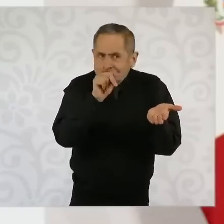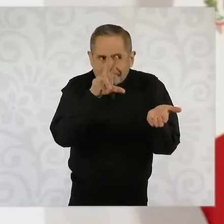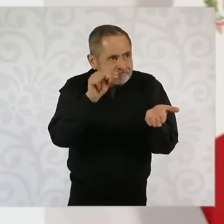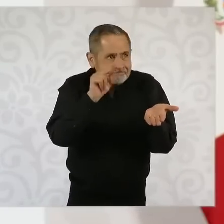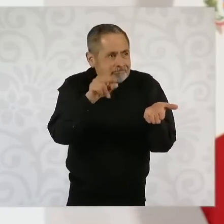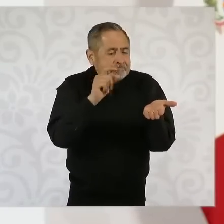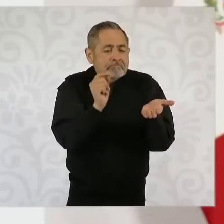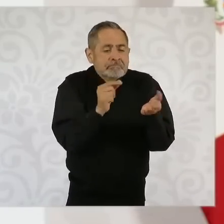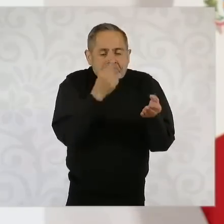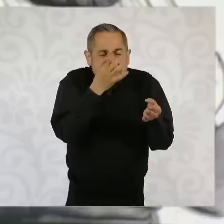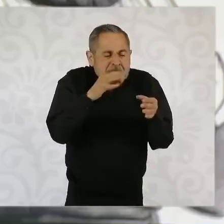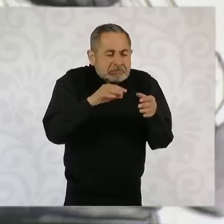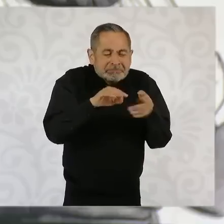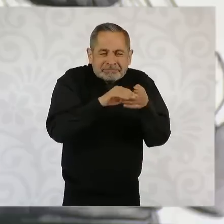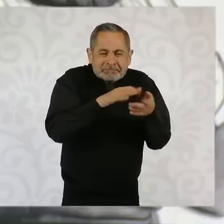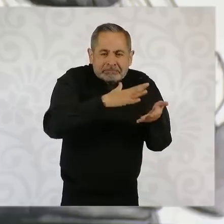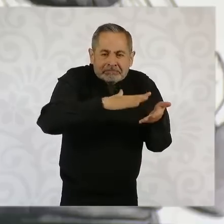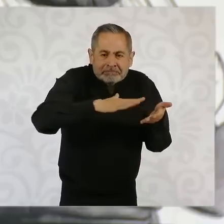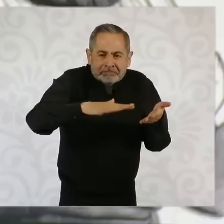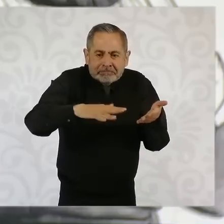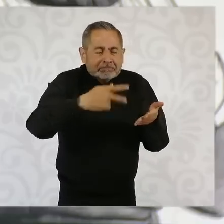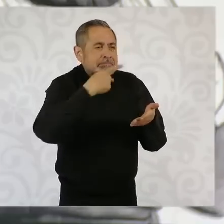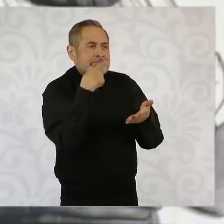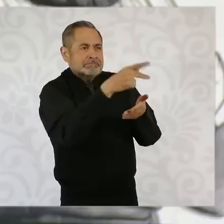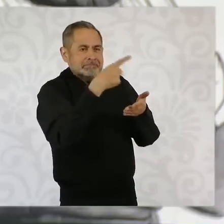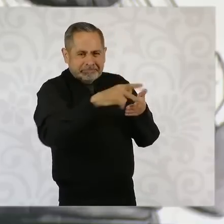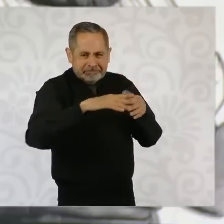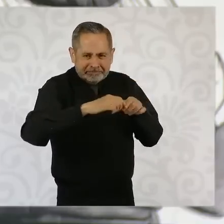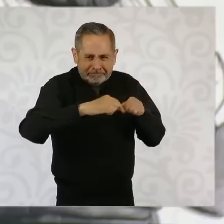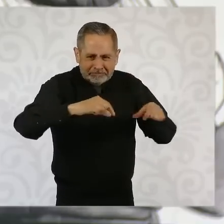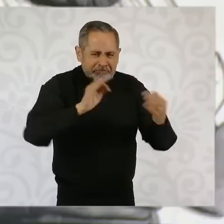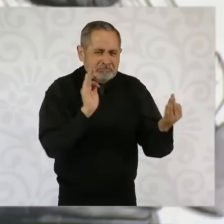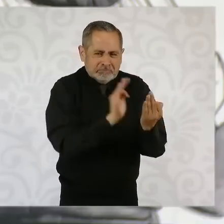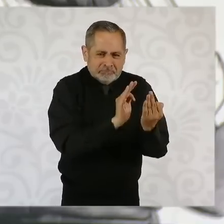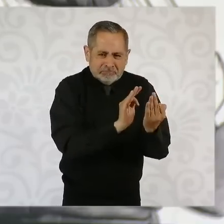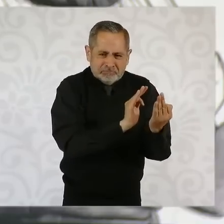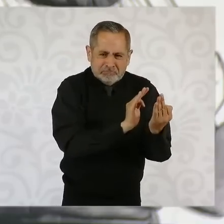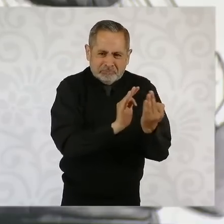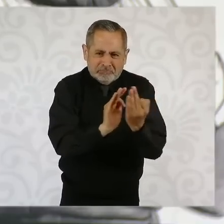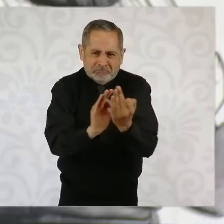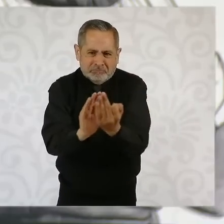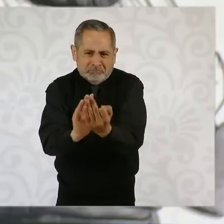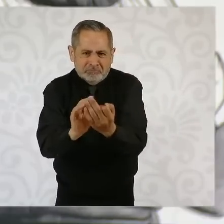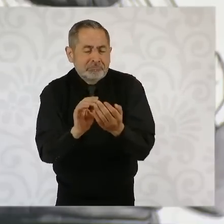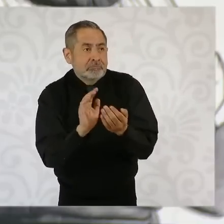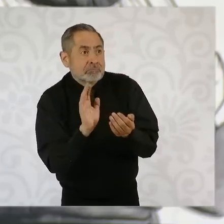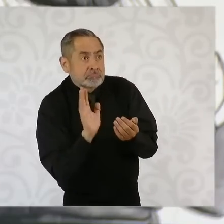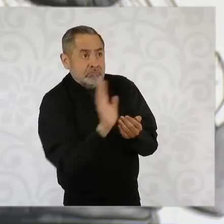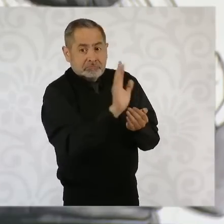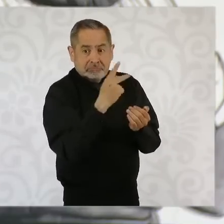golfo sino a la plataforma continental entonces agradecemos por supuesto a la